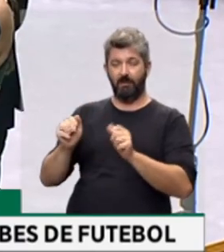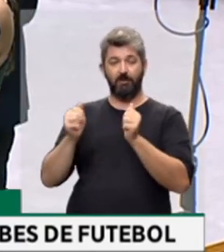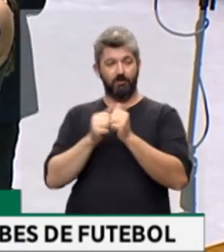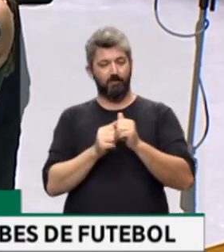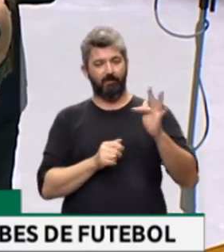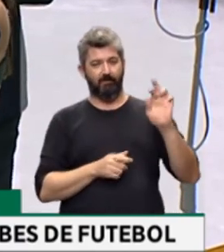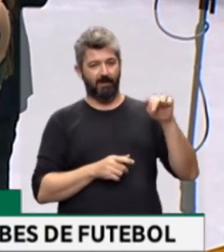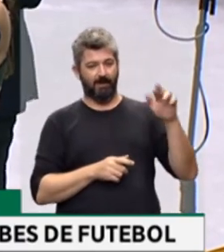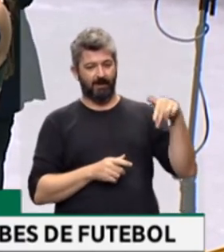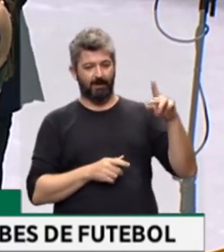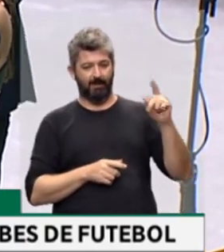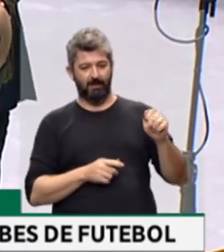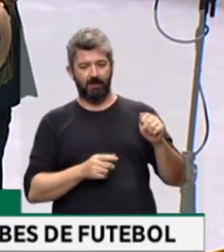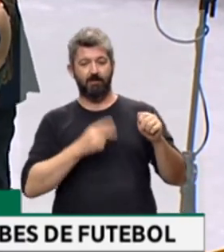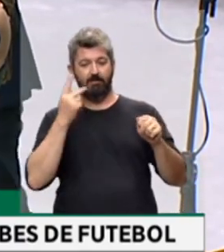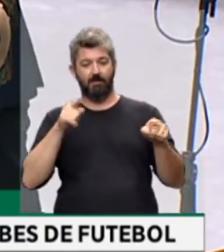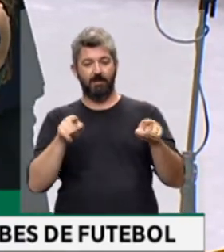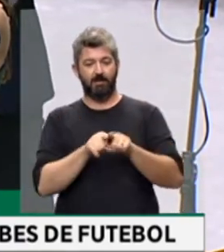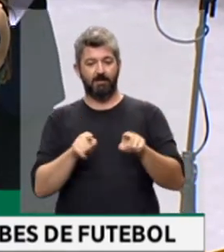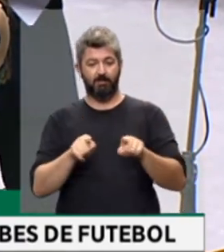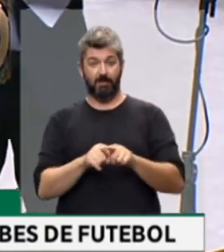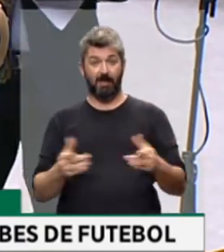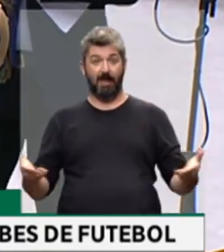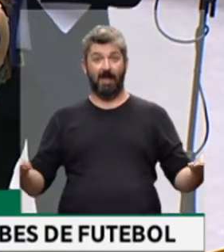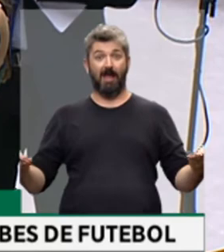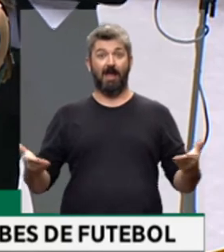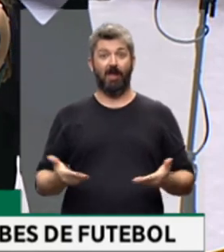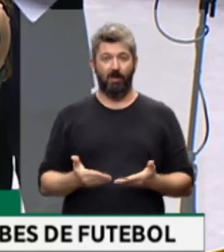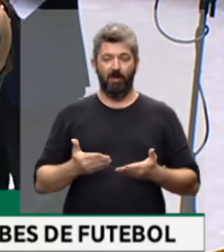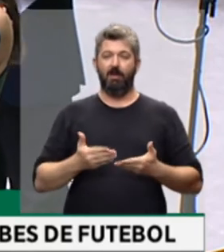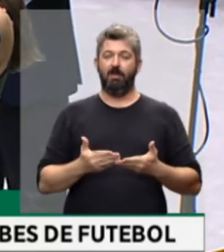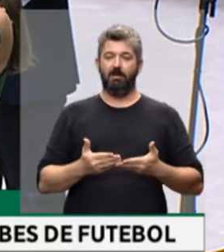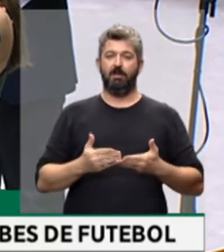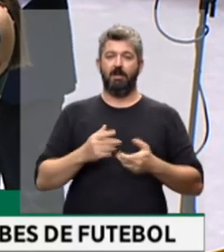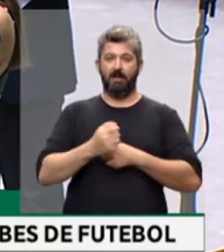PEÇO DE ANTEMÃO DO TEMPO DO PSOL PARA PODER FAZER O SEU DISCURSO. NÃO DE DESPEDIDA, MAS O SEU DISCURSO DE UMA NOVA